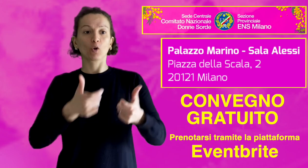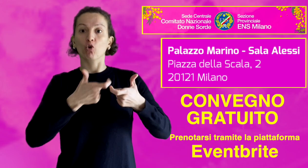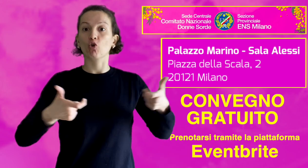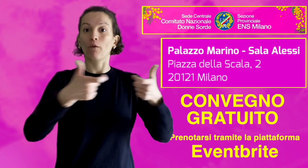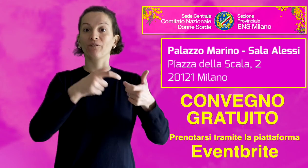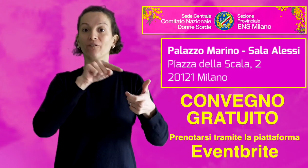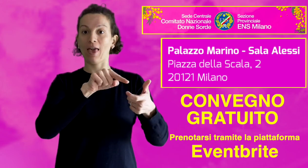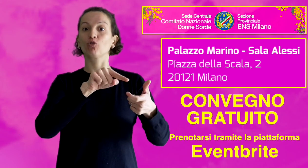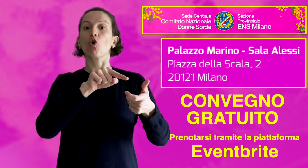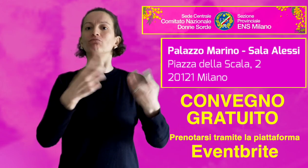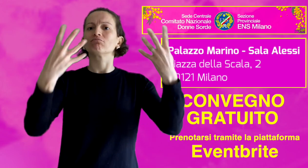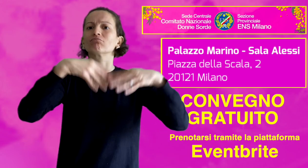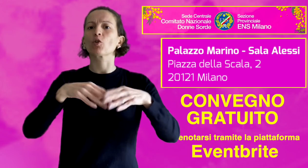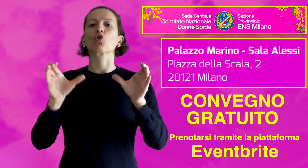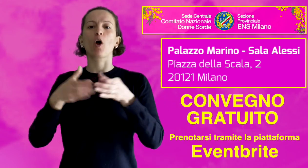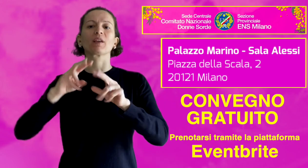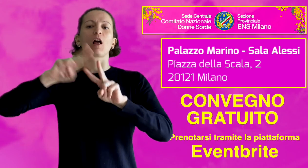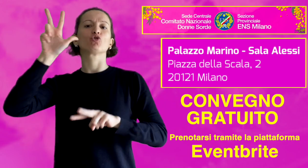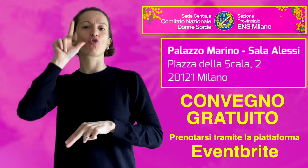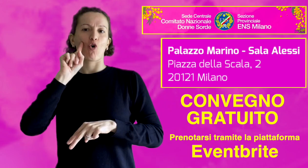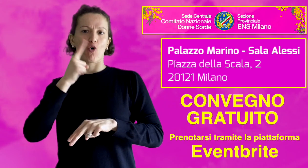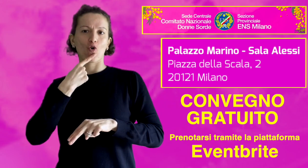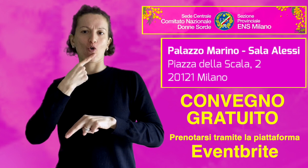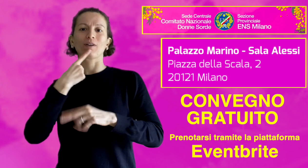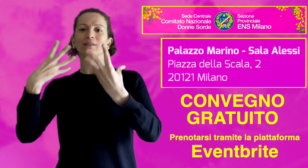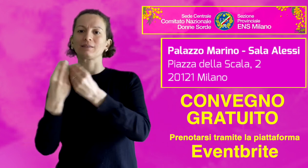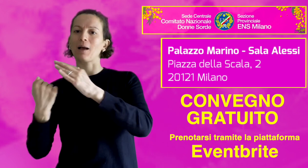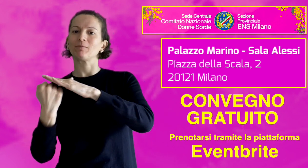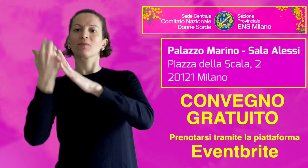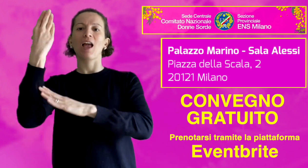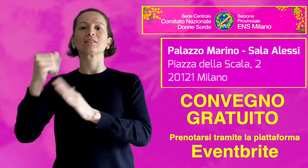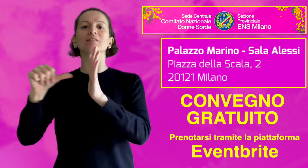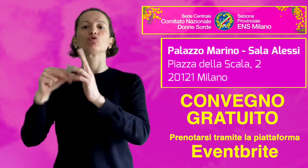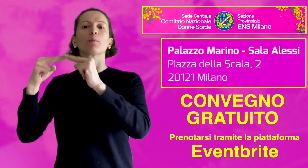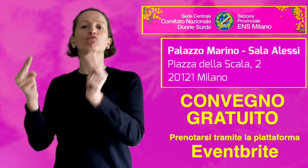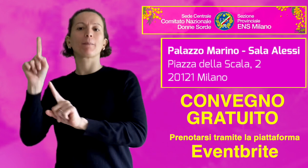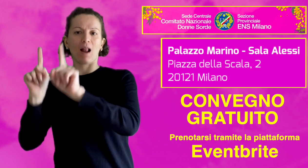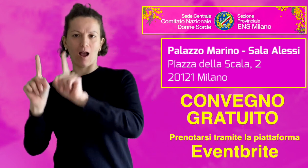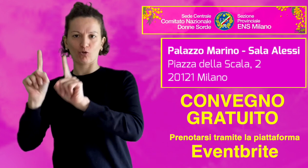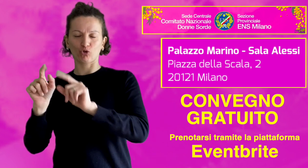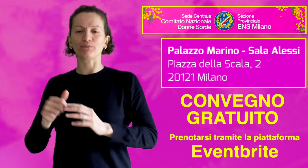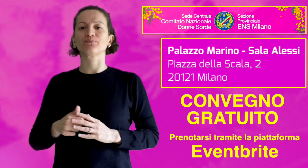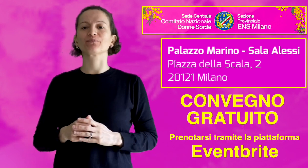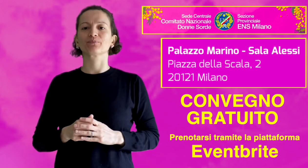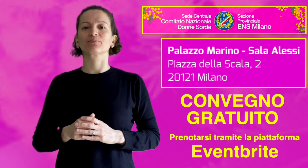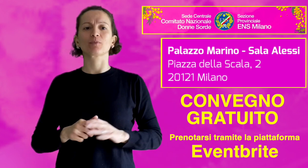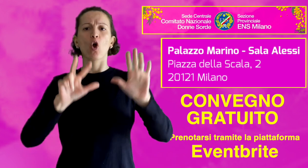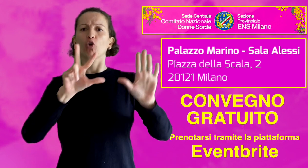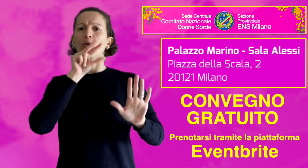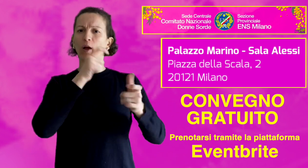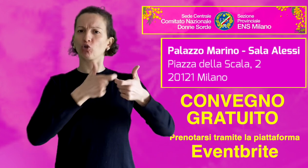Il convegno, organizzato dal Comitato Nazionale Donne Sorde grazie al supporto della Sezione Provinciale ENS di Milano,